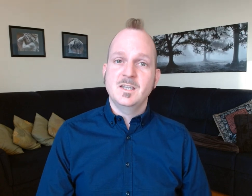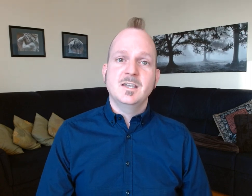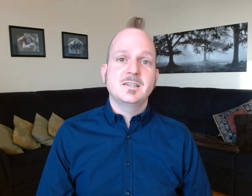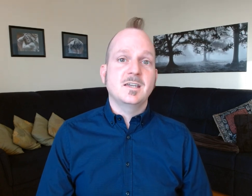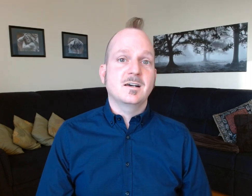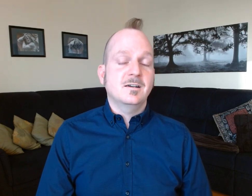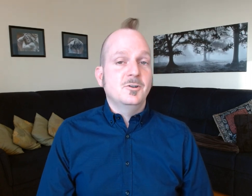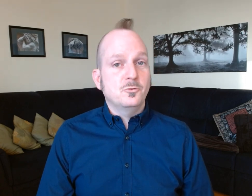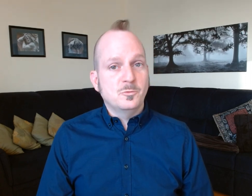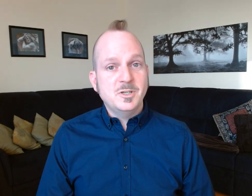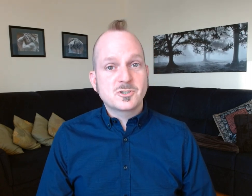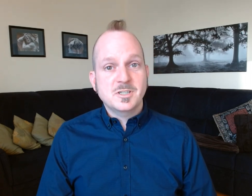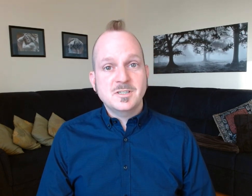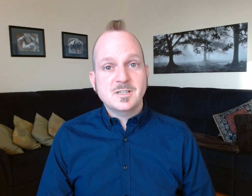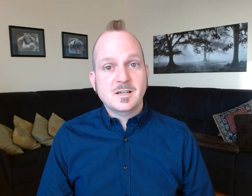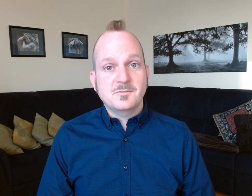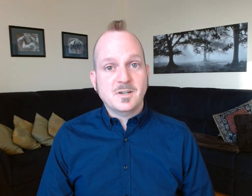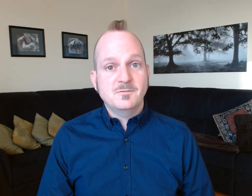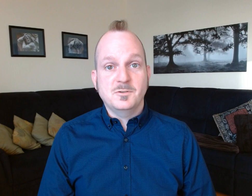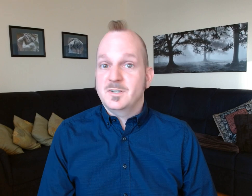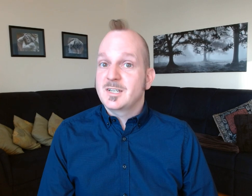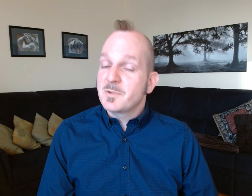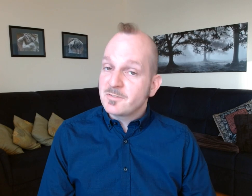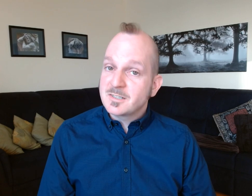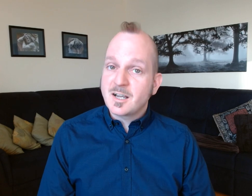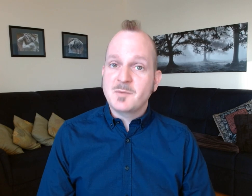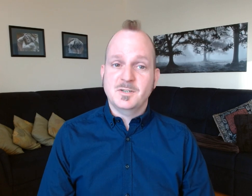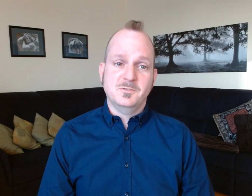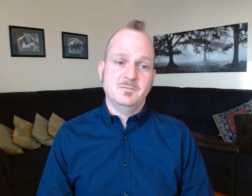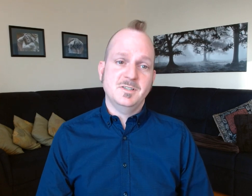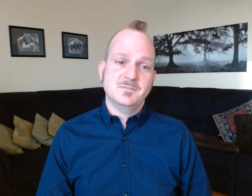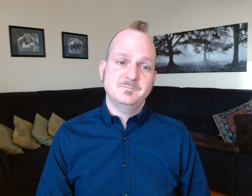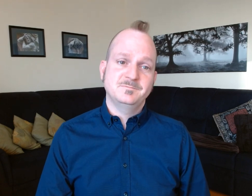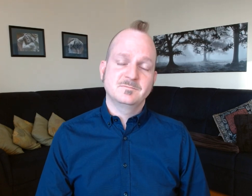Der Ökumenische Kirchentag in Frankfurt wäre der perfekte Rahmen dafür gewesen.